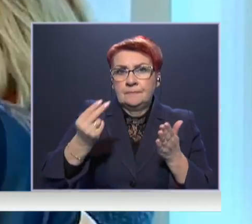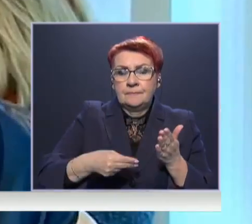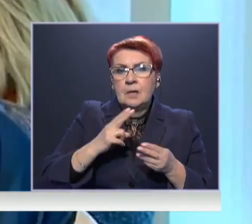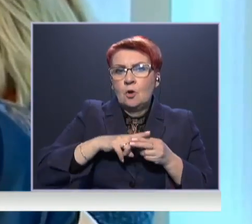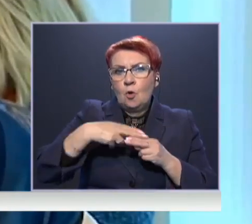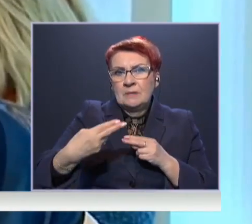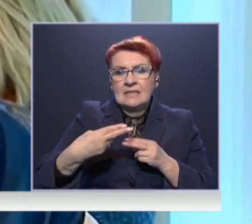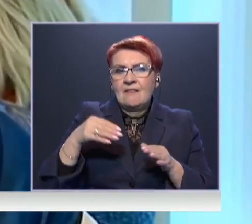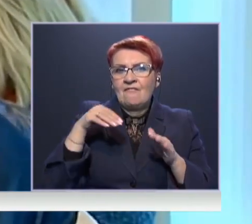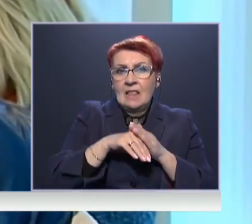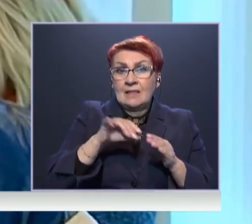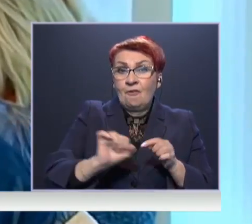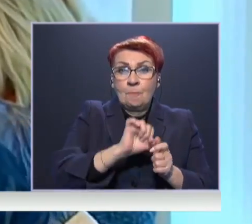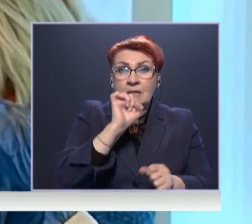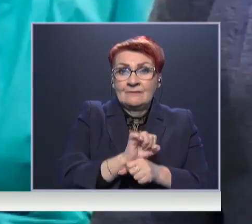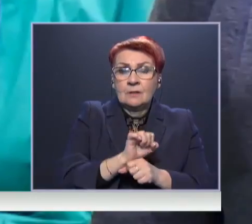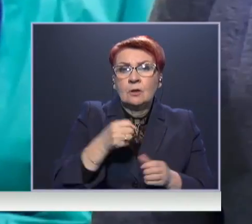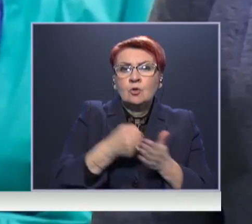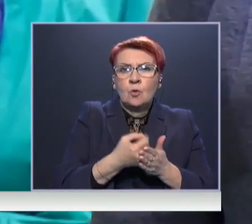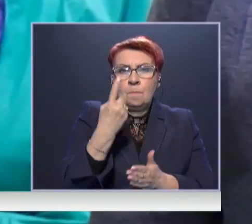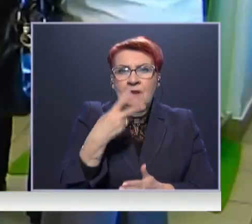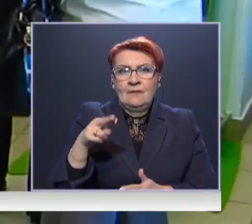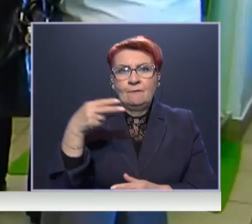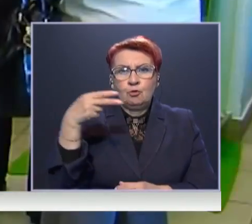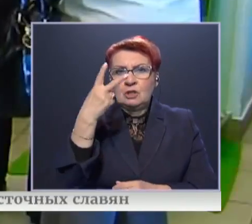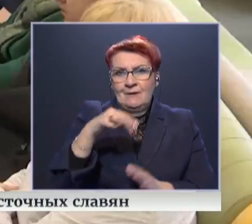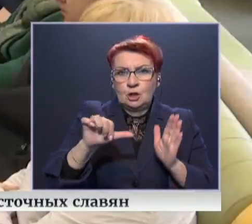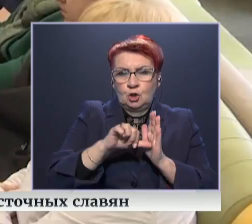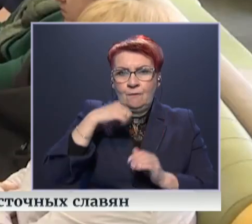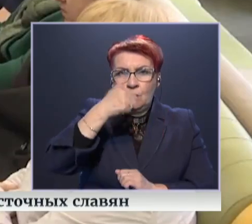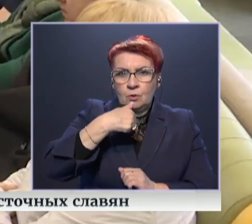вкладов приостановлено до 1 января 2026 года законы